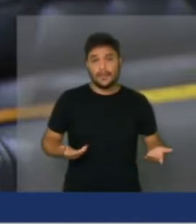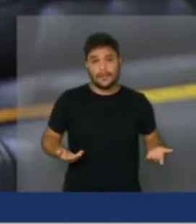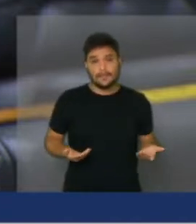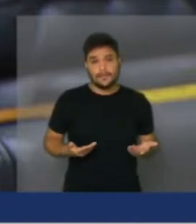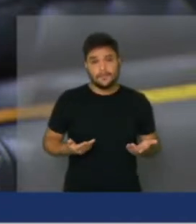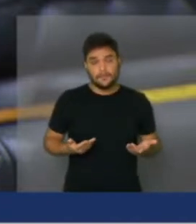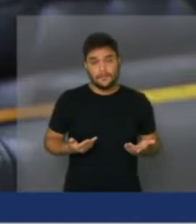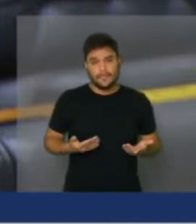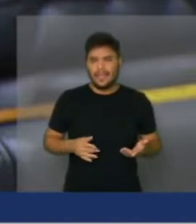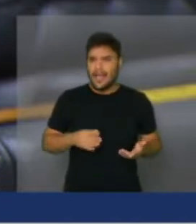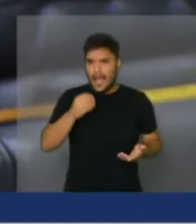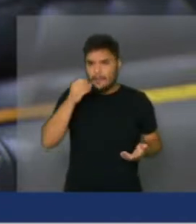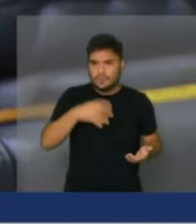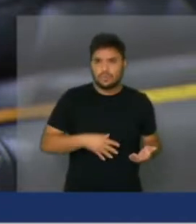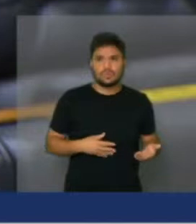ORÇAMENTO PARALELO, QUE PREJUDICA A POLÍTICA E CRIA